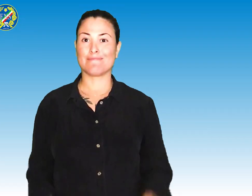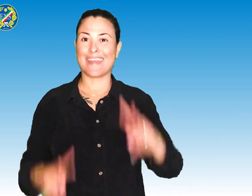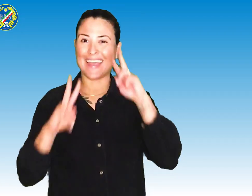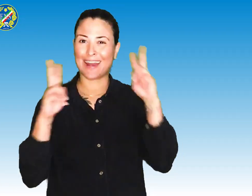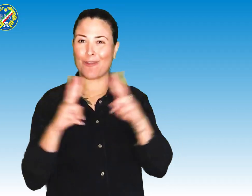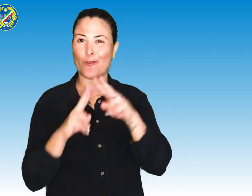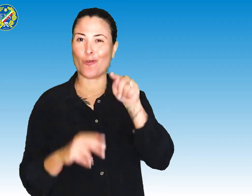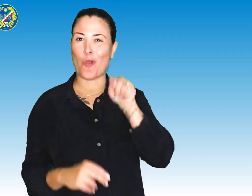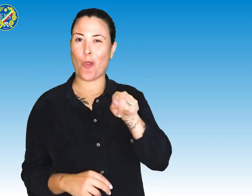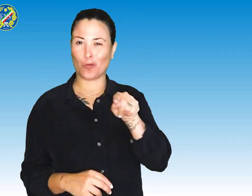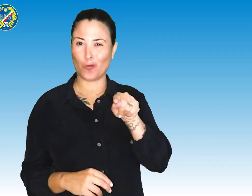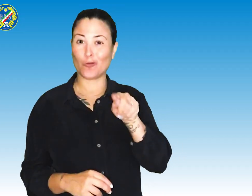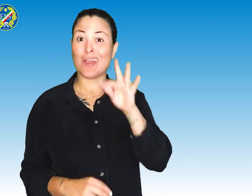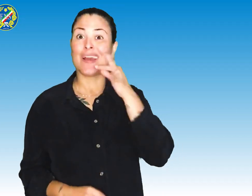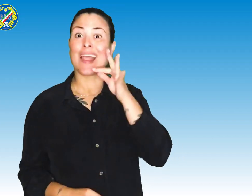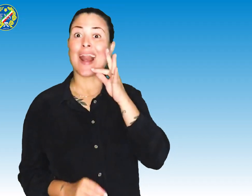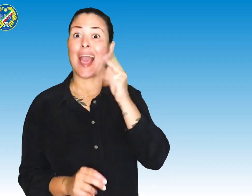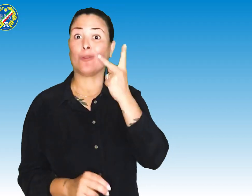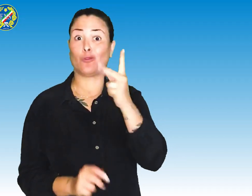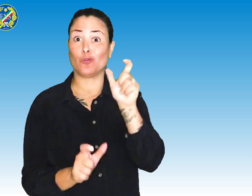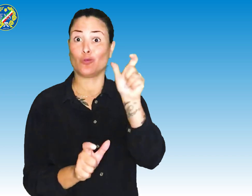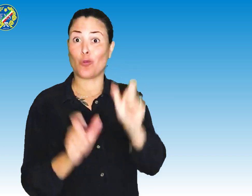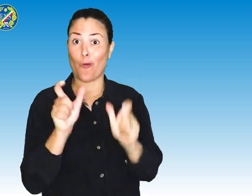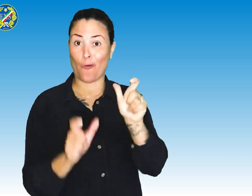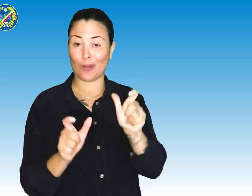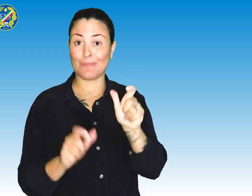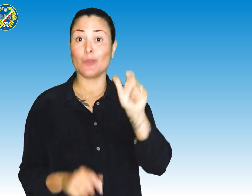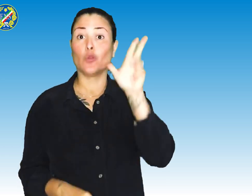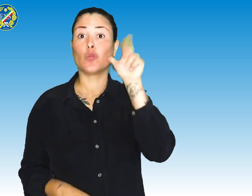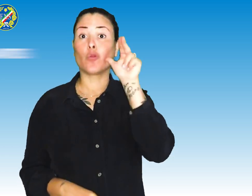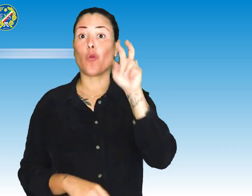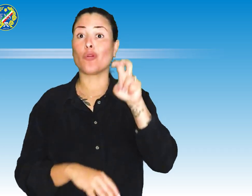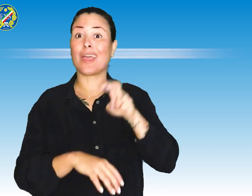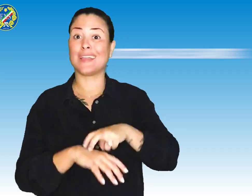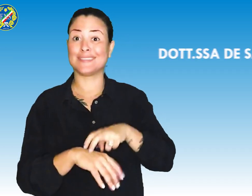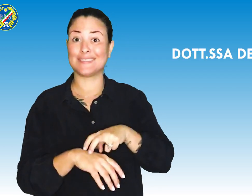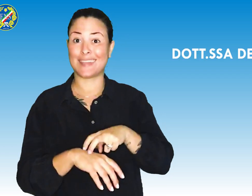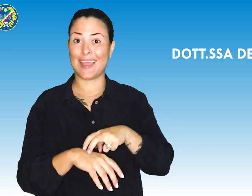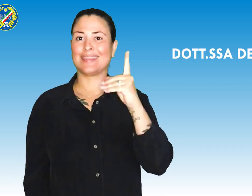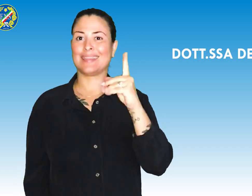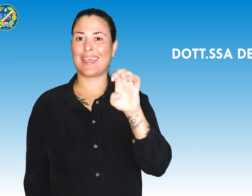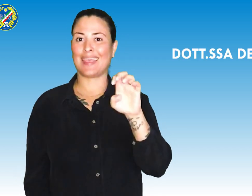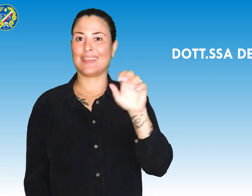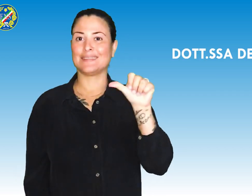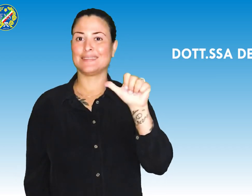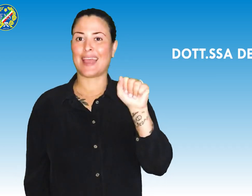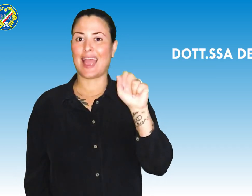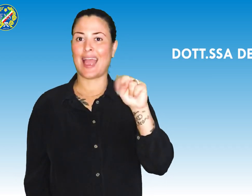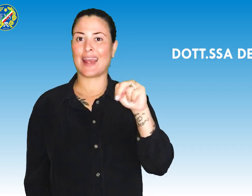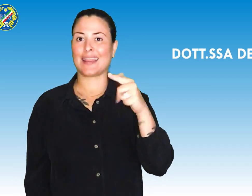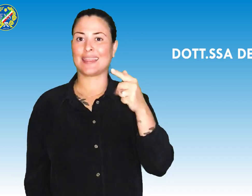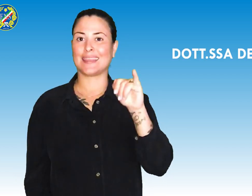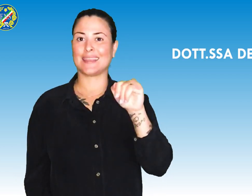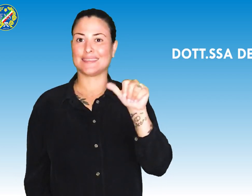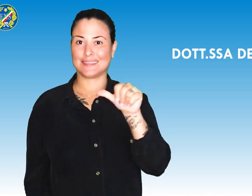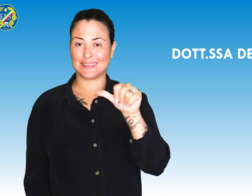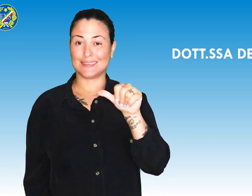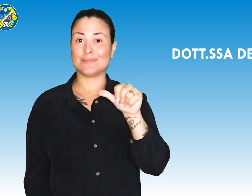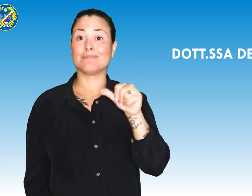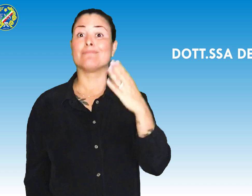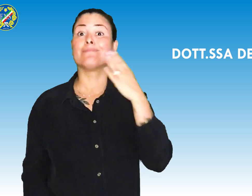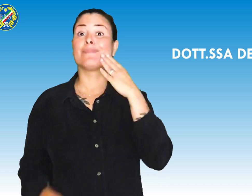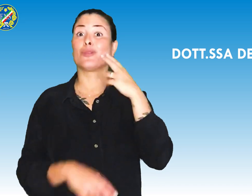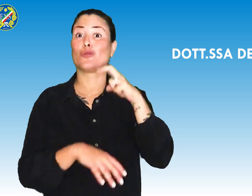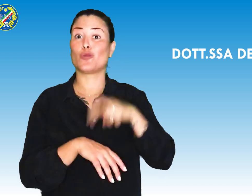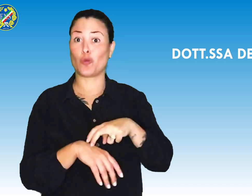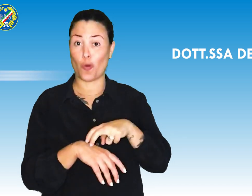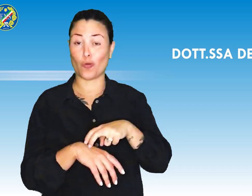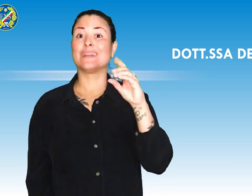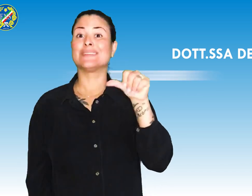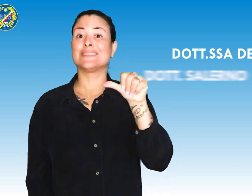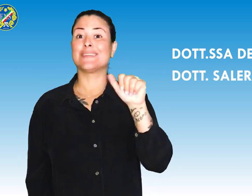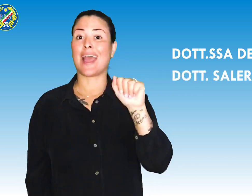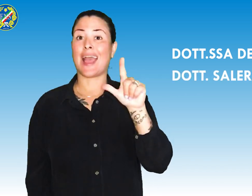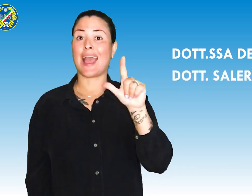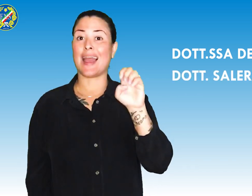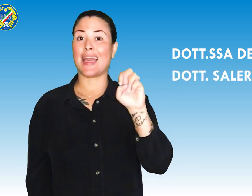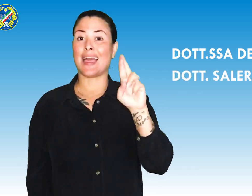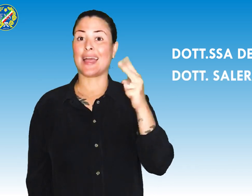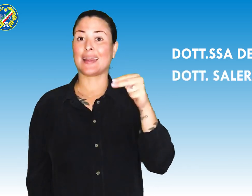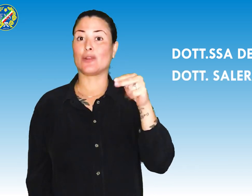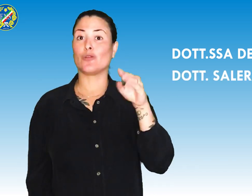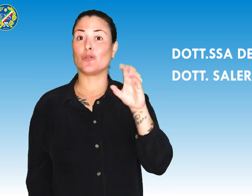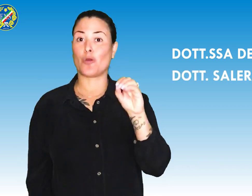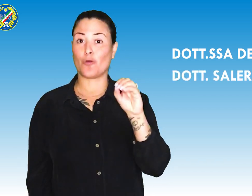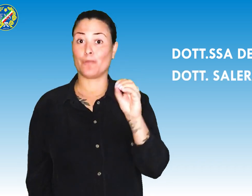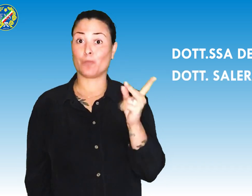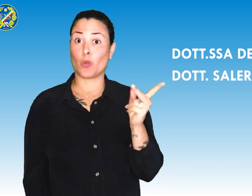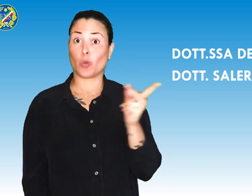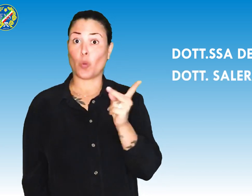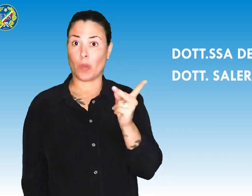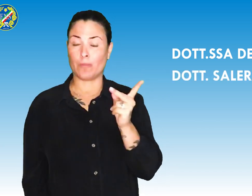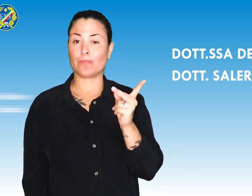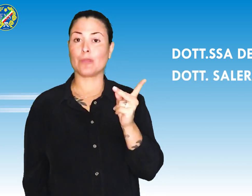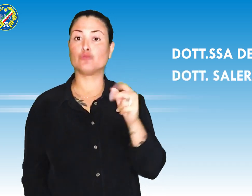I relatori di questo incontro sono la Dott.ssa De Santis e Dott. Salerno